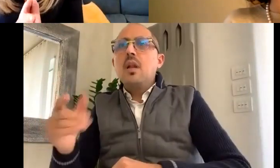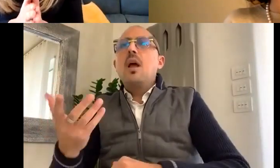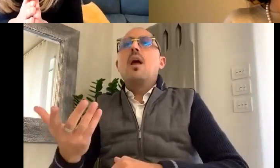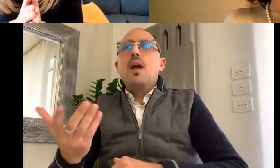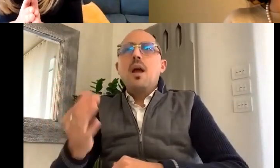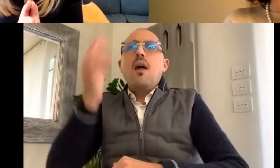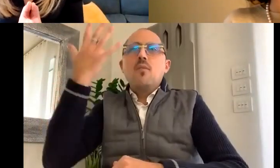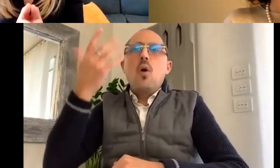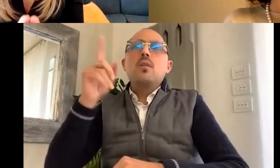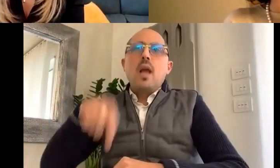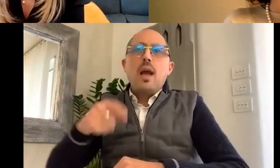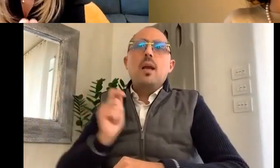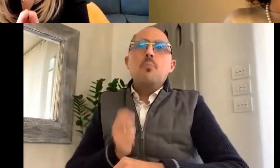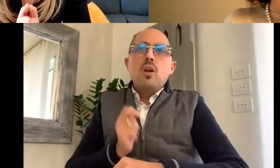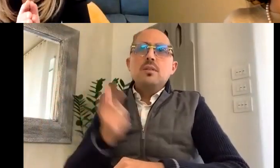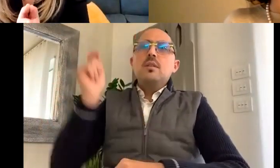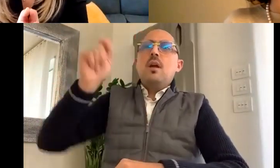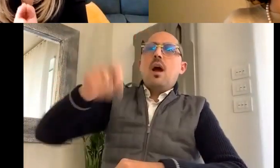Ci sono tante persone che stanno a casa e hanno paura di uscire